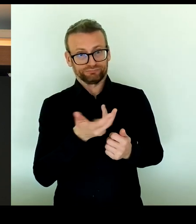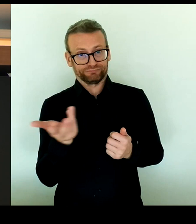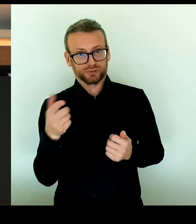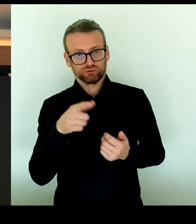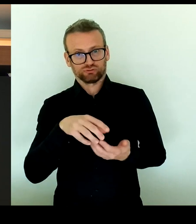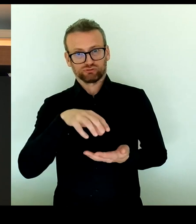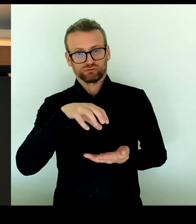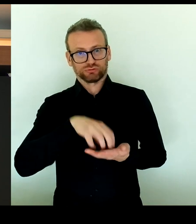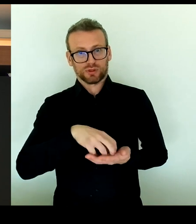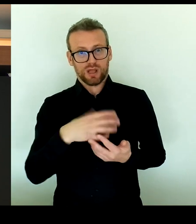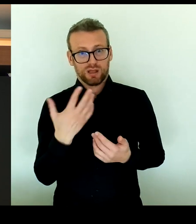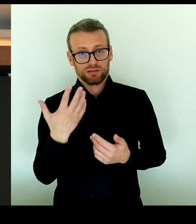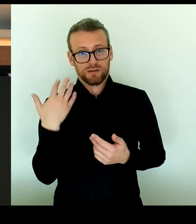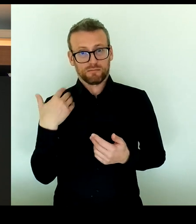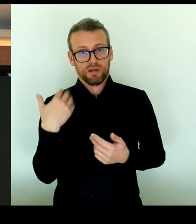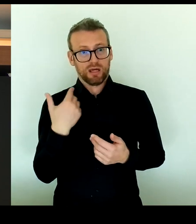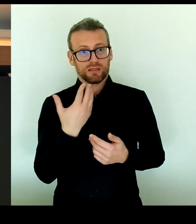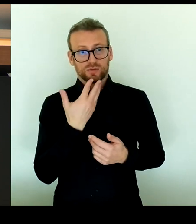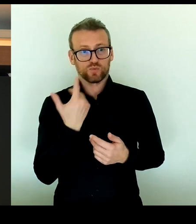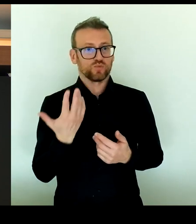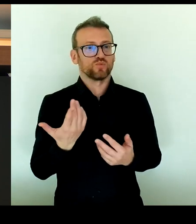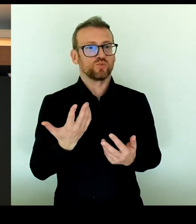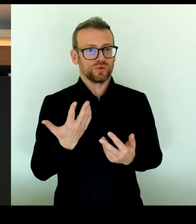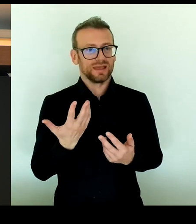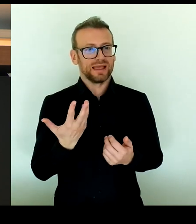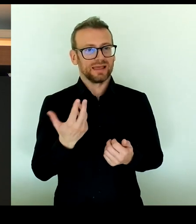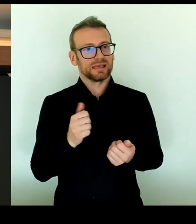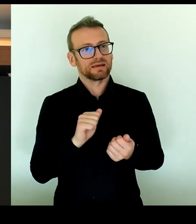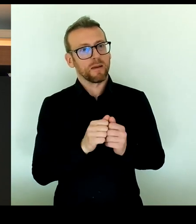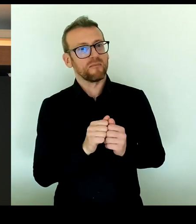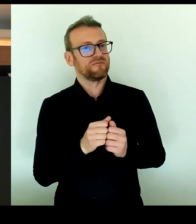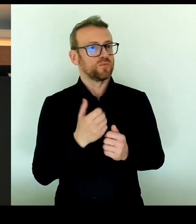versetzen, das digitale Lernen in der Praxis umzusetzen." Zitat Ende.